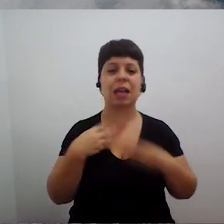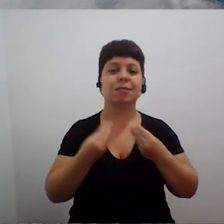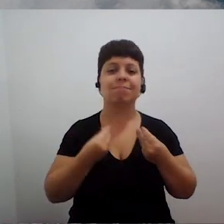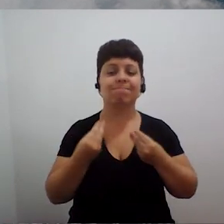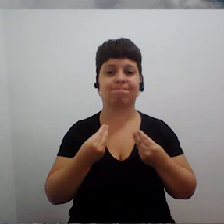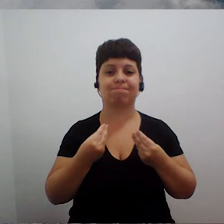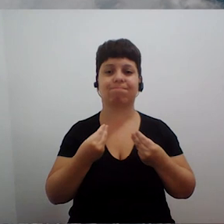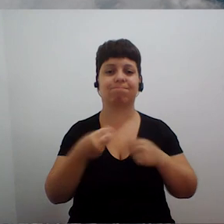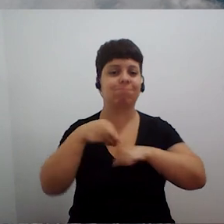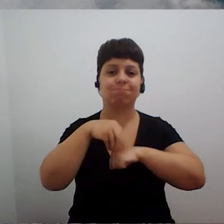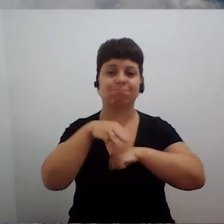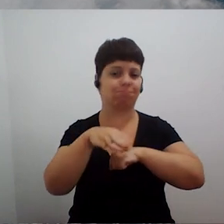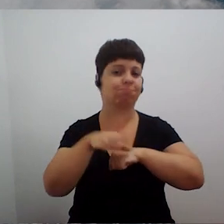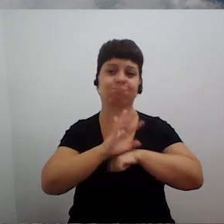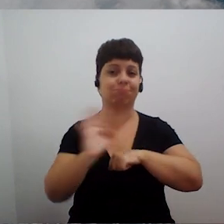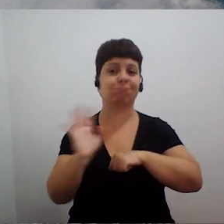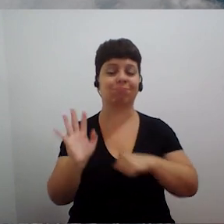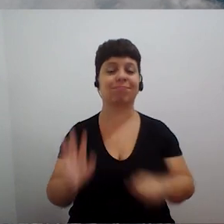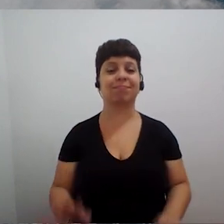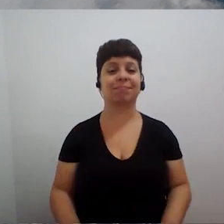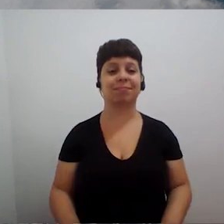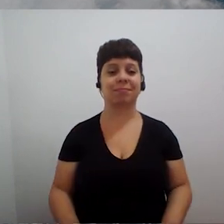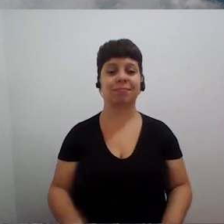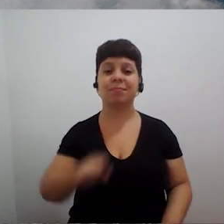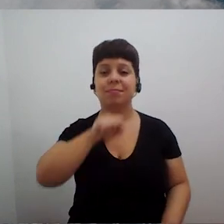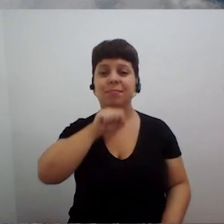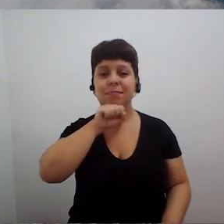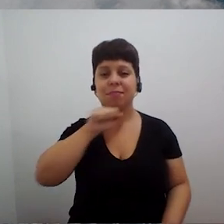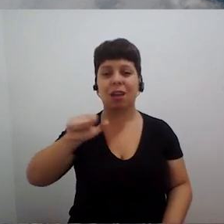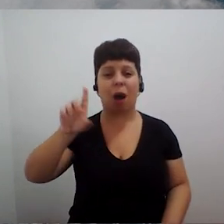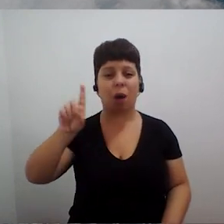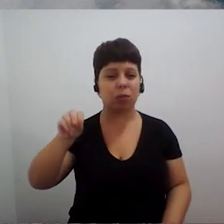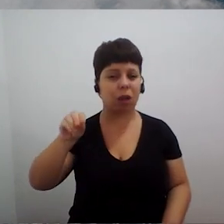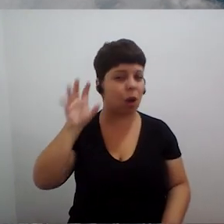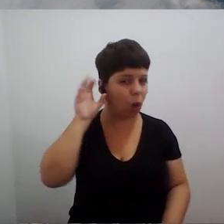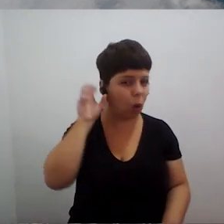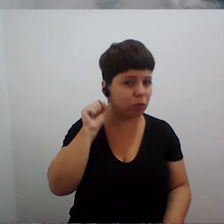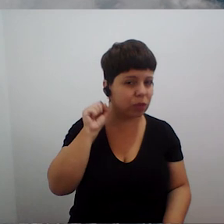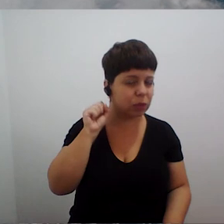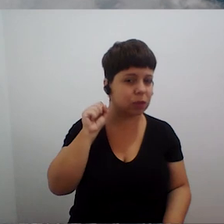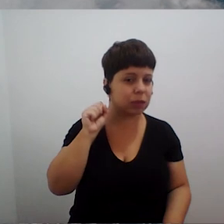se sensibilizando com as palavras das mensagens que vocês estão trazendo mãe Alda, a senhora consegue nos ouvir?